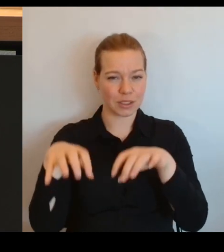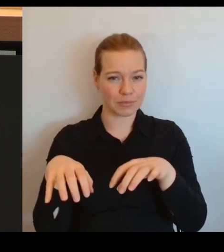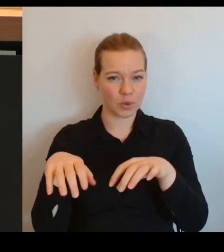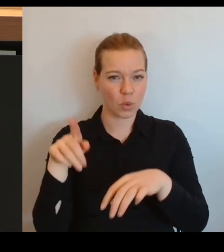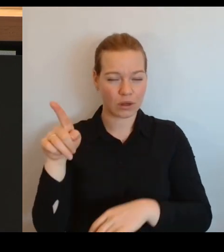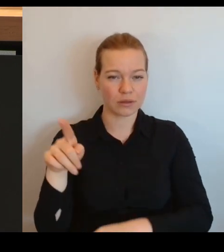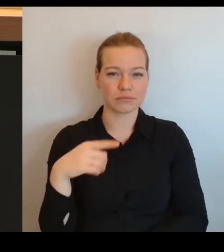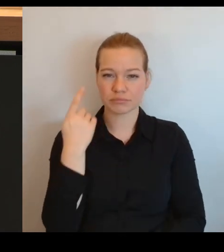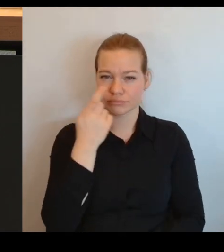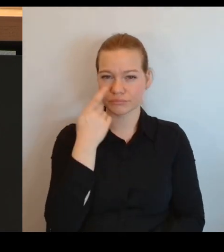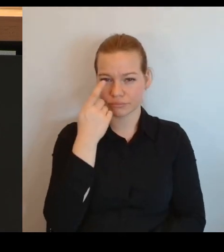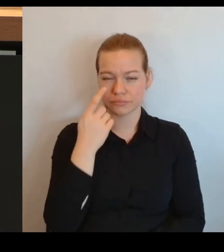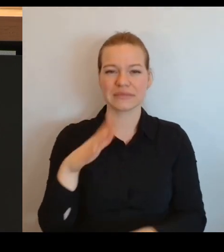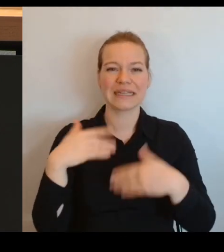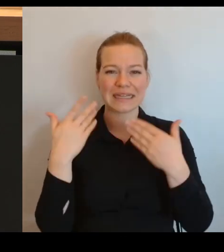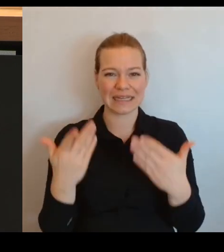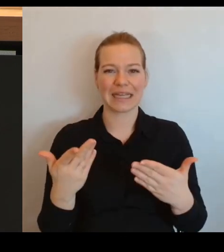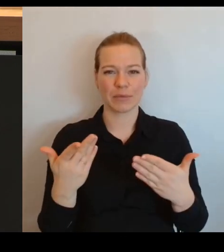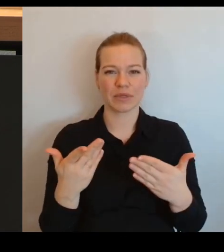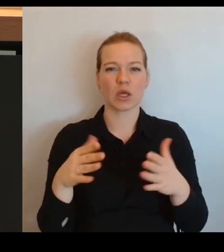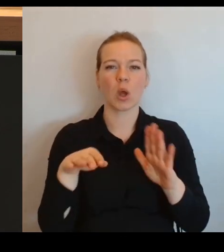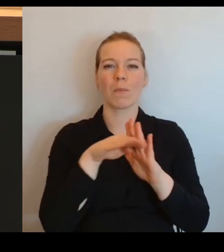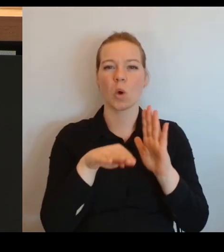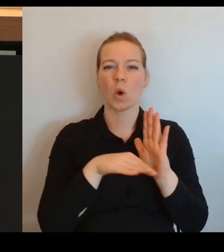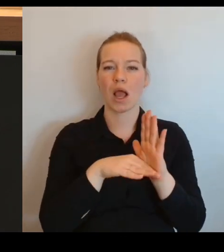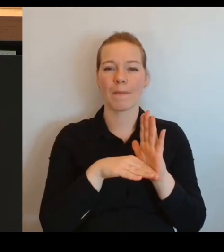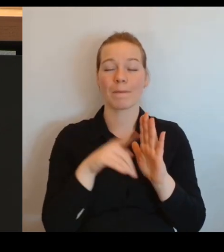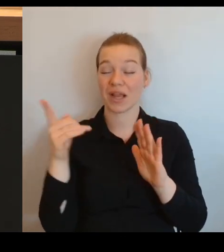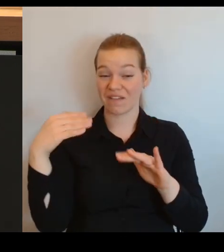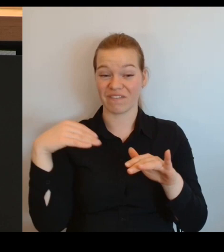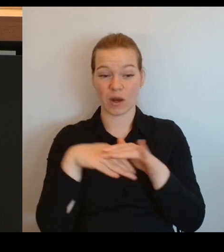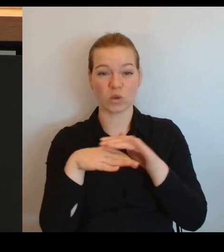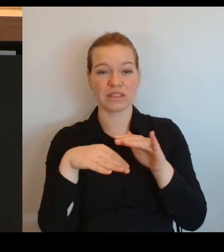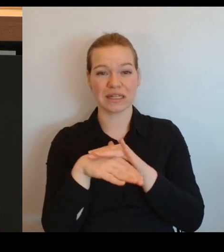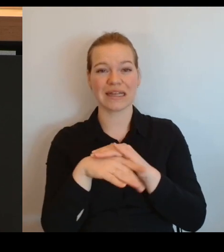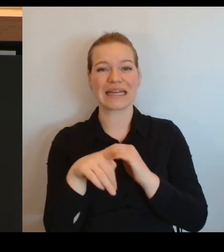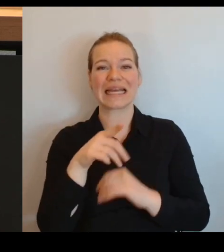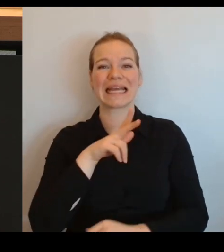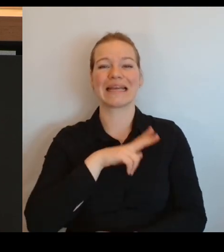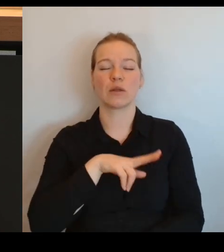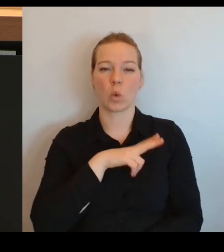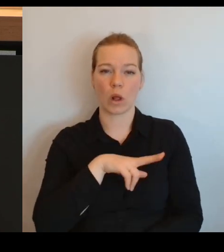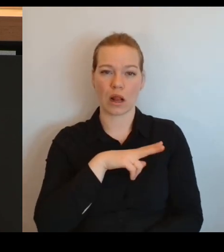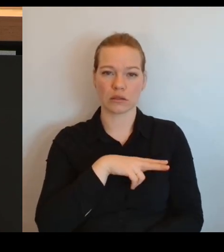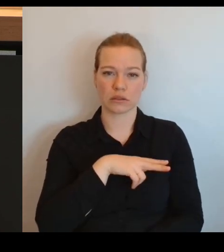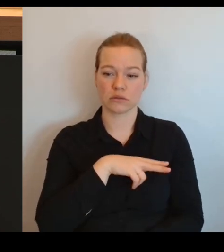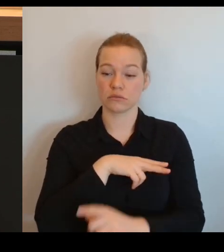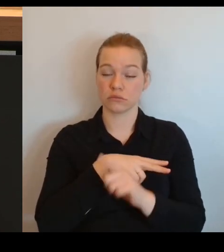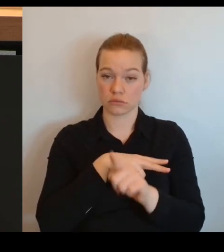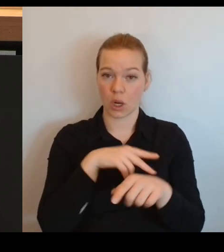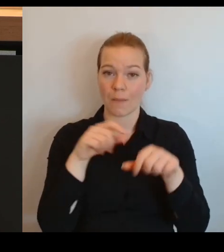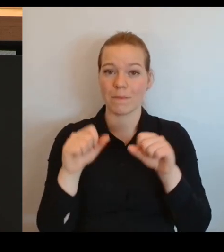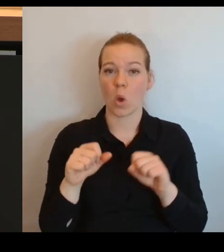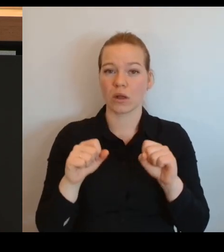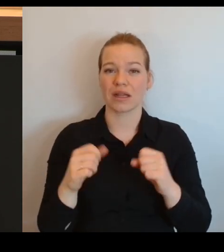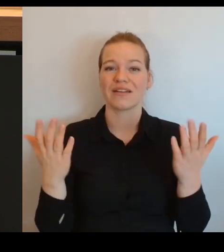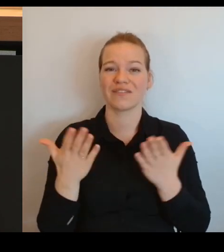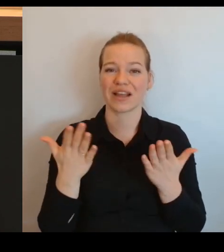die Möglichkeit gegeben werden, durch eine Ausbildung einen Aufenthaltstitel zu erlangen. Und jetzt gucken Sie mal, was Sie in Ihrem Antrag aufgeschrieben haben. Sie